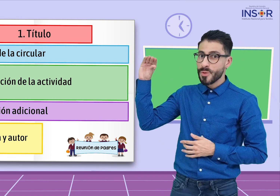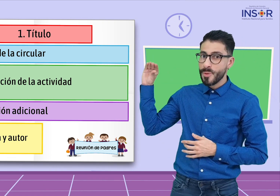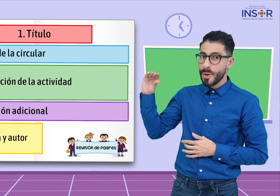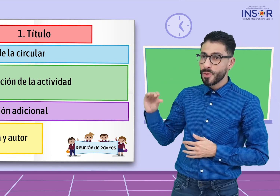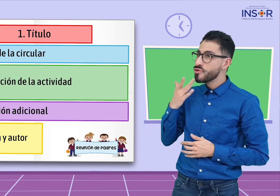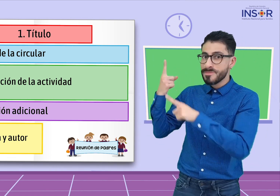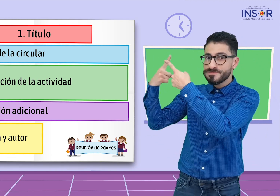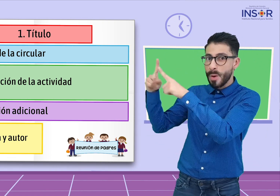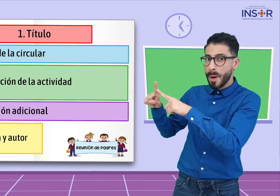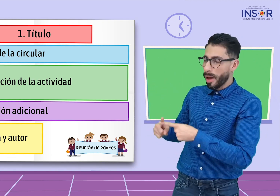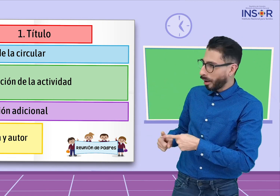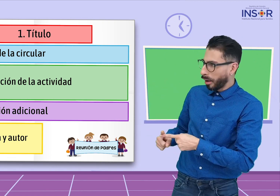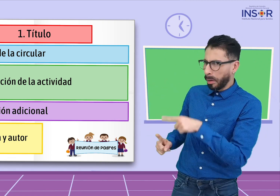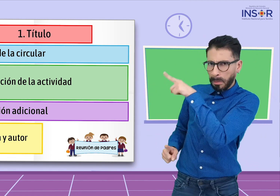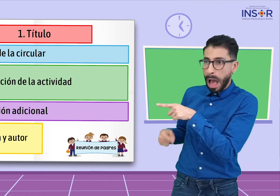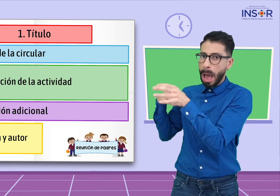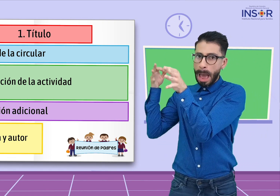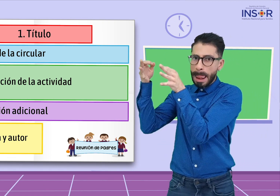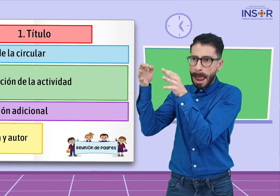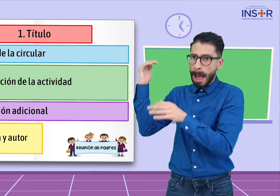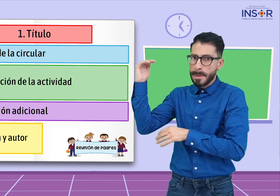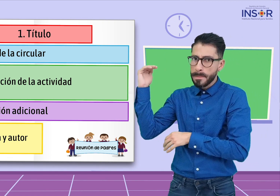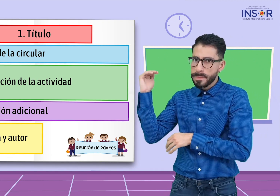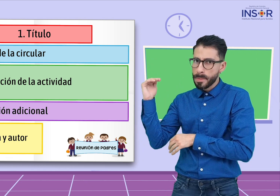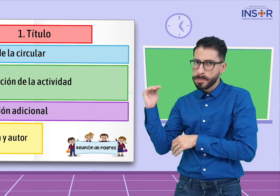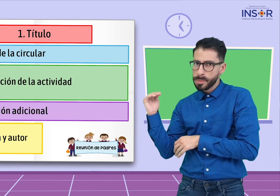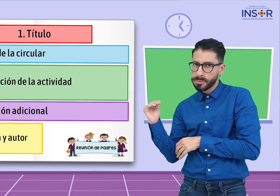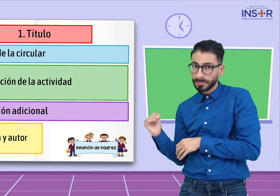Cada parte tiene un color y ahora voy a explicarles a que se refiere cada parte.